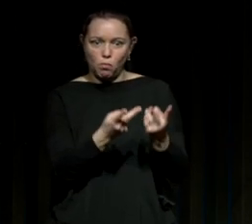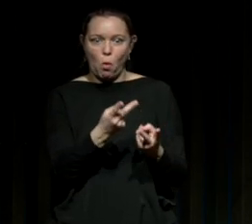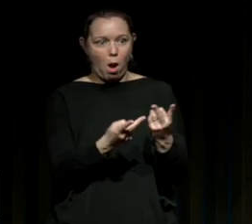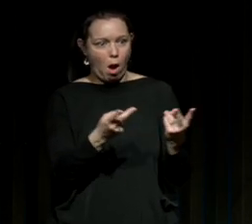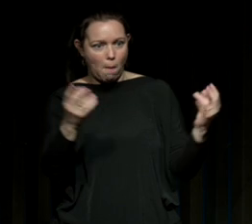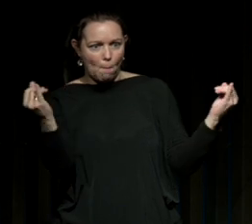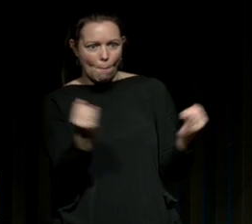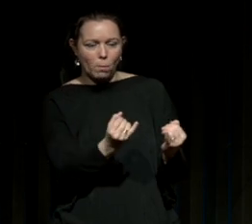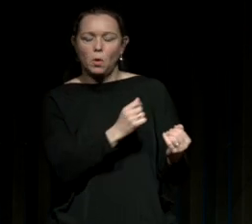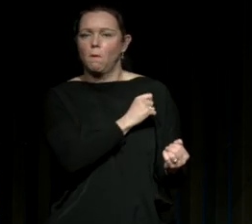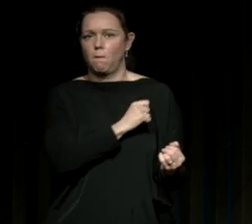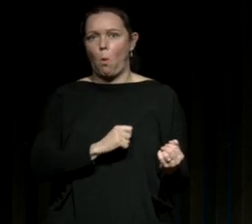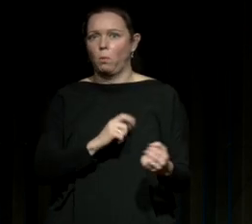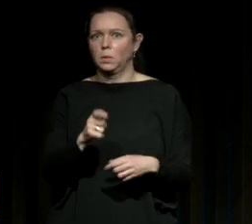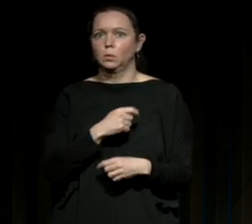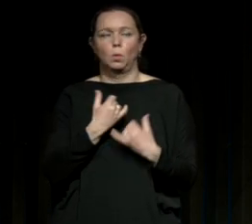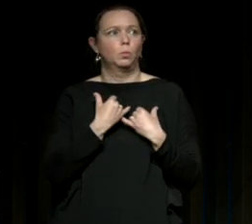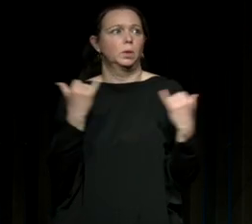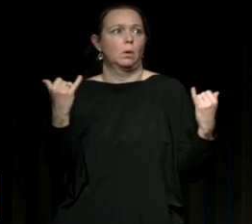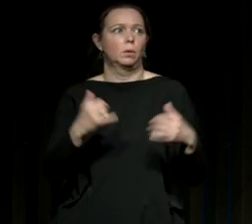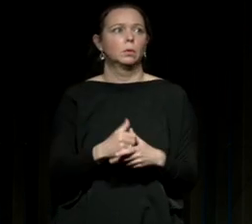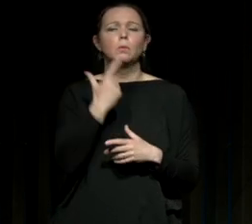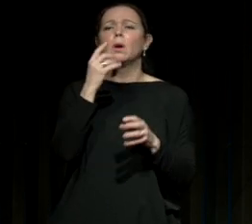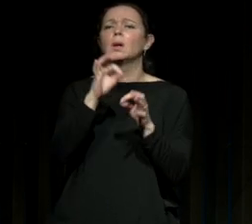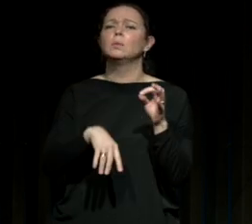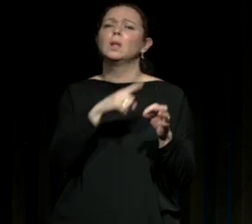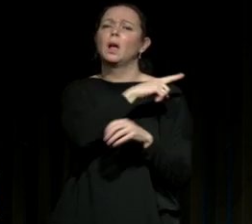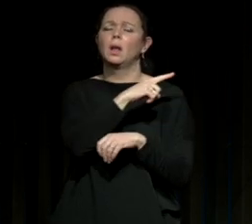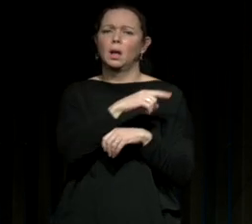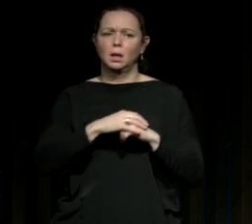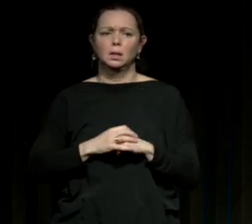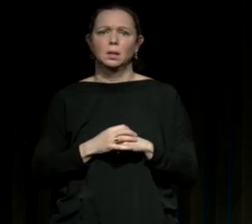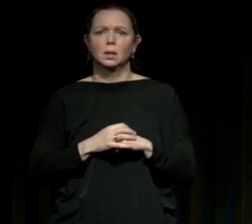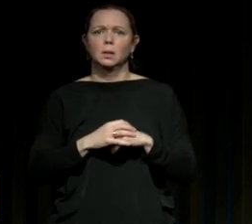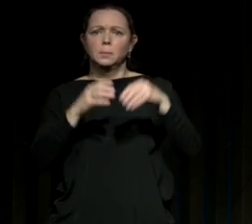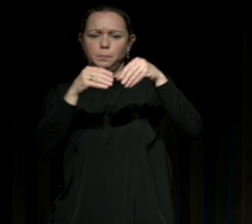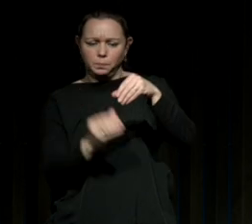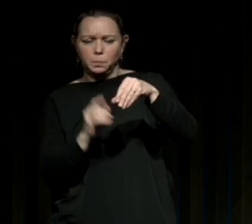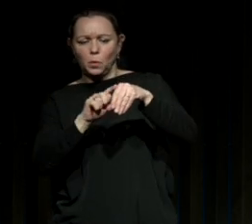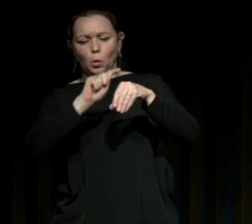voyez la courbe verte ce sont les résultats qu'on obtient avec un court-circuit gastriques et avec